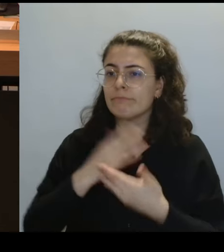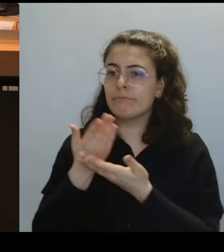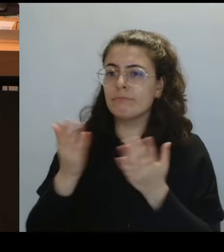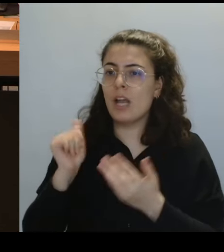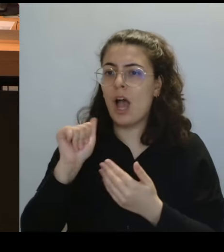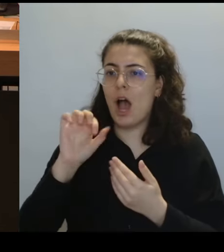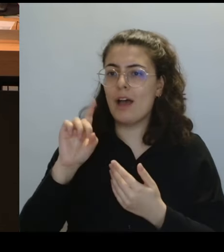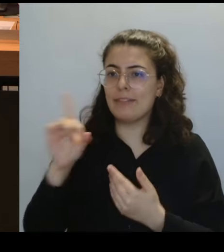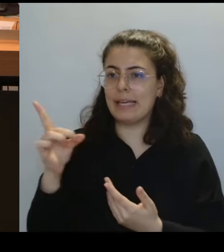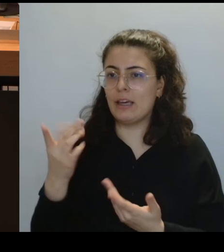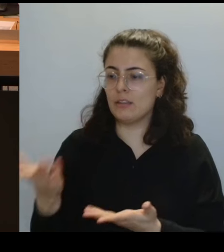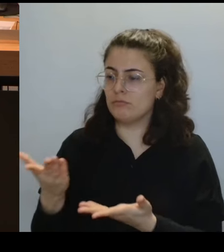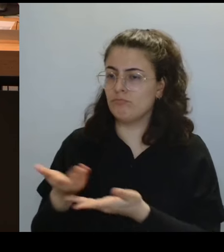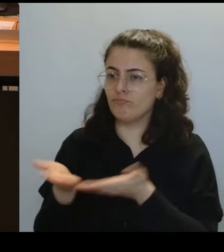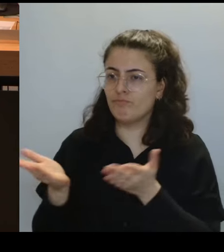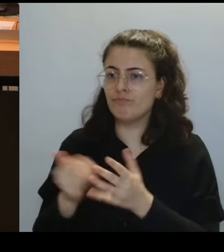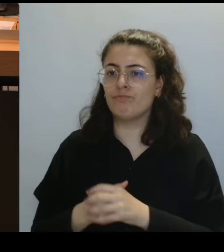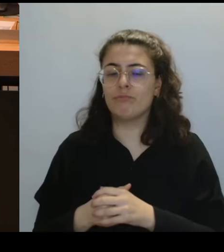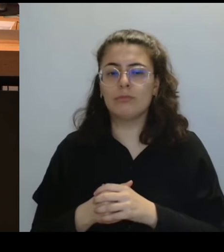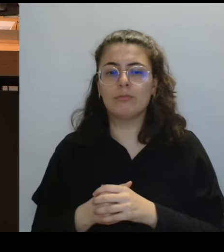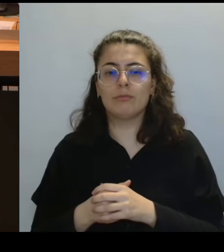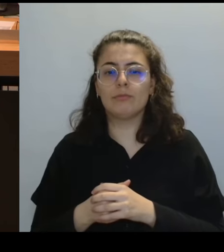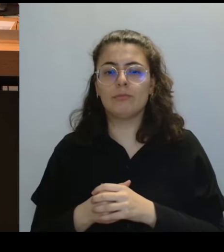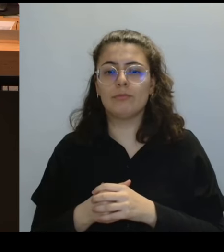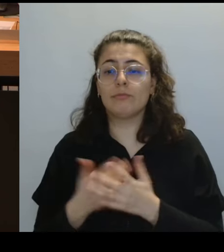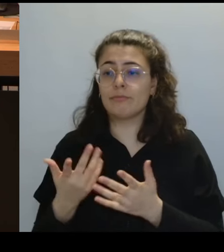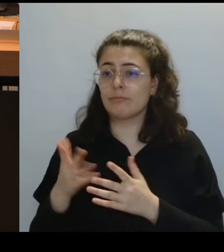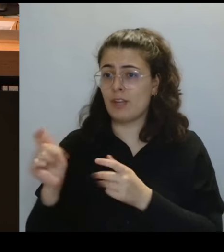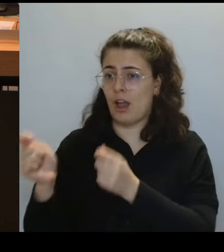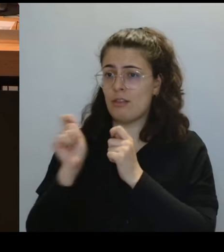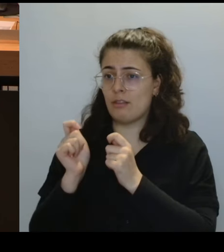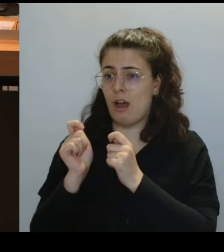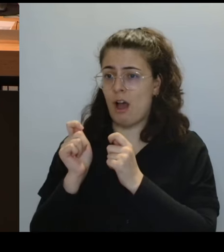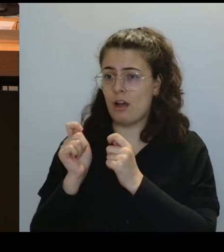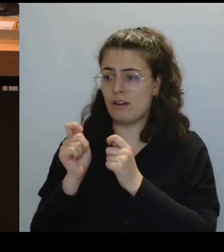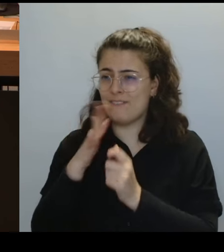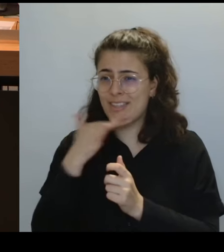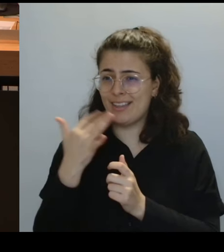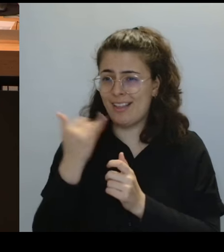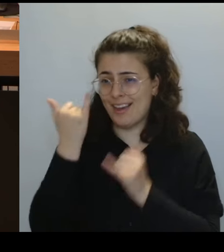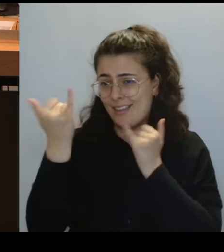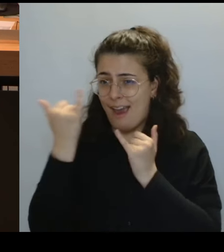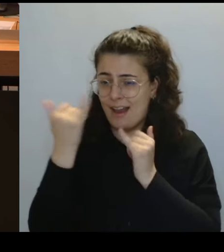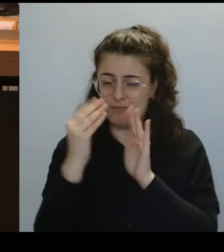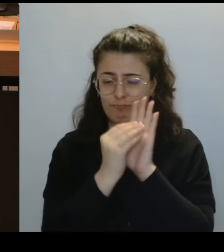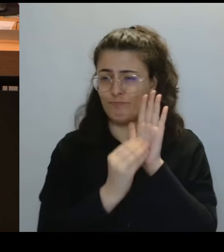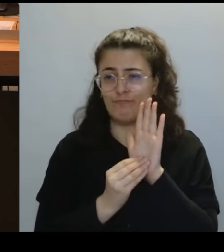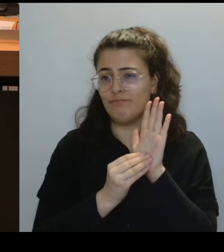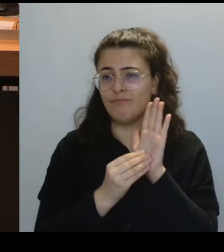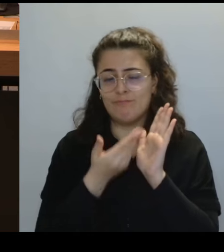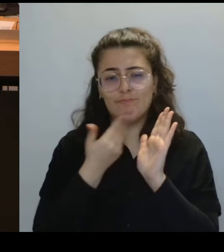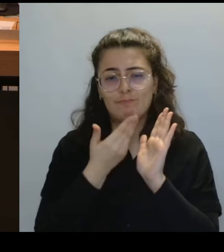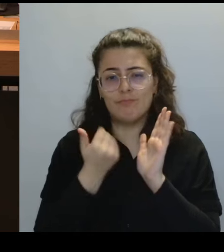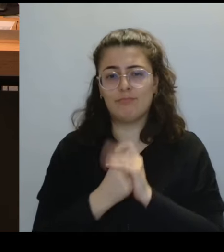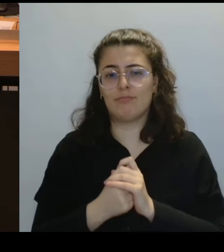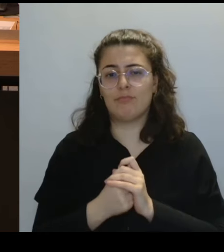Ihnen ist ja in Ihrem Antrag nicht gerade viel eingefallen. Sie beschränken sich auf Ihre langjährigen Stereotypen.